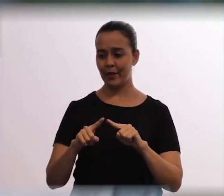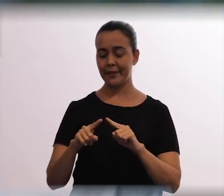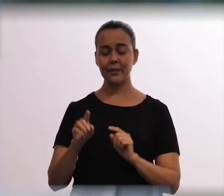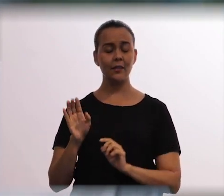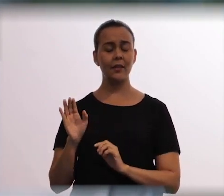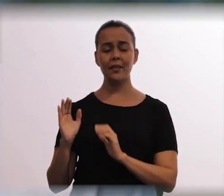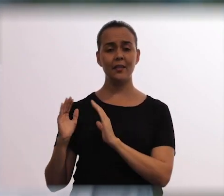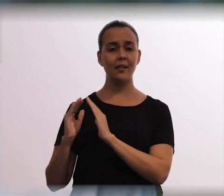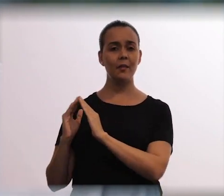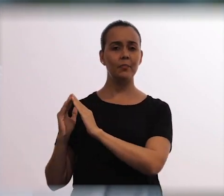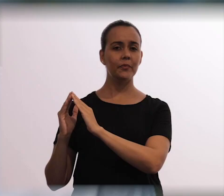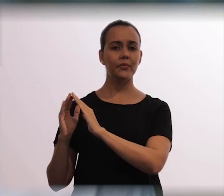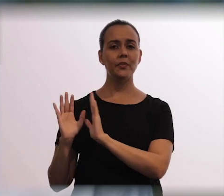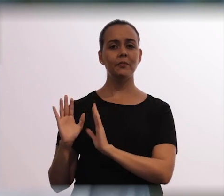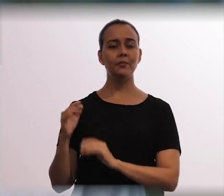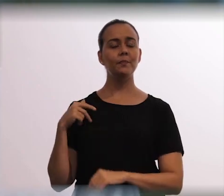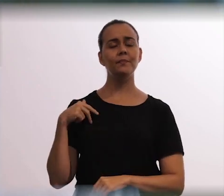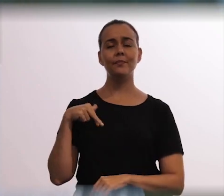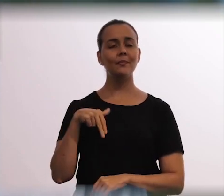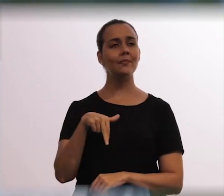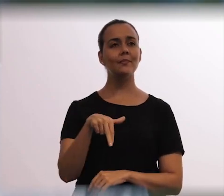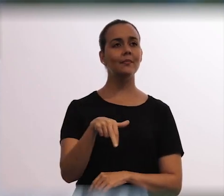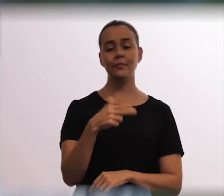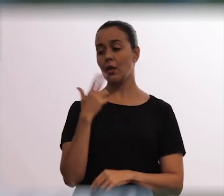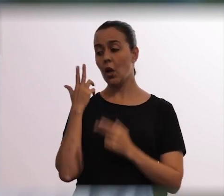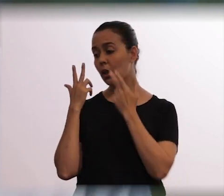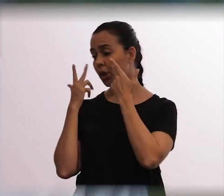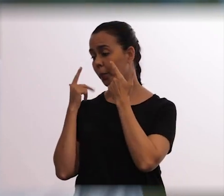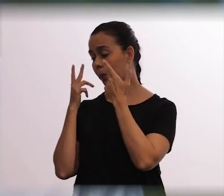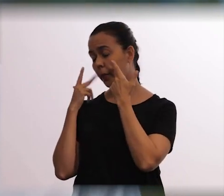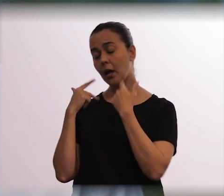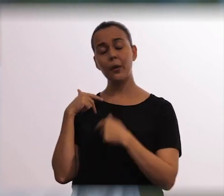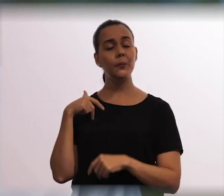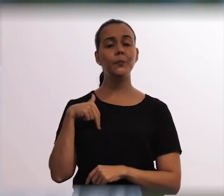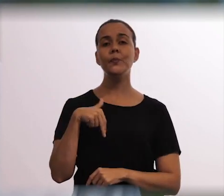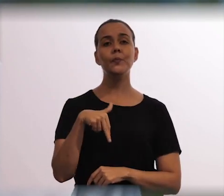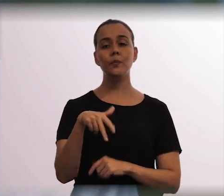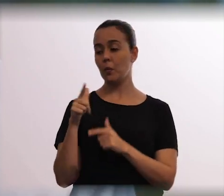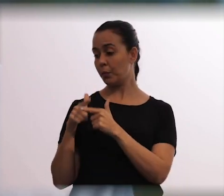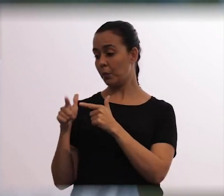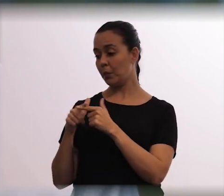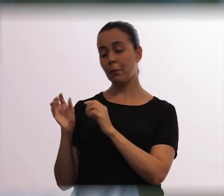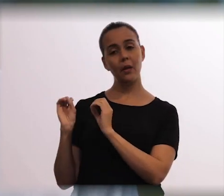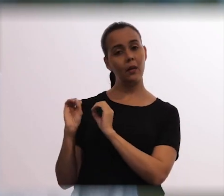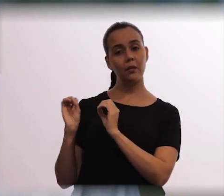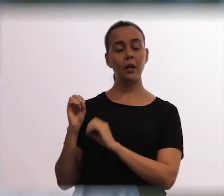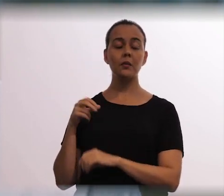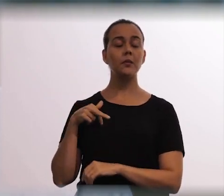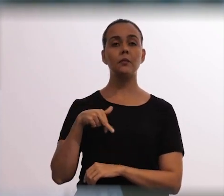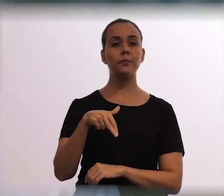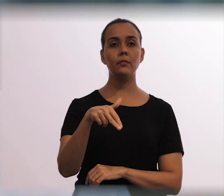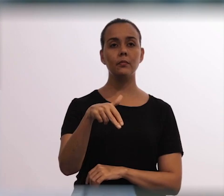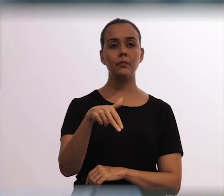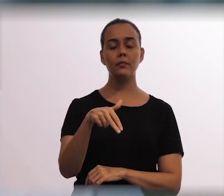A periferia, ela existe, com suas contradições, com seus problemas, que são muitos e com suas belezas também.